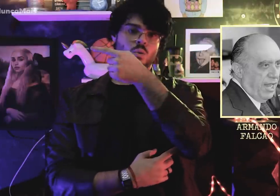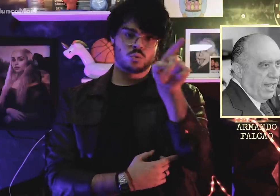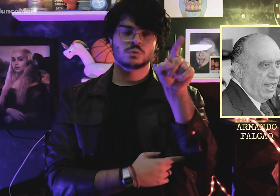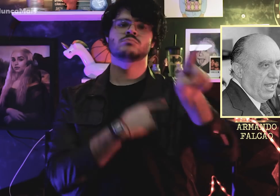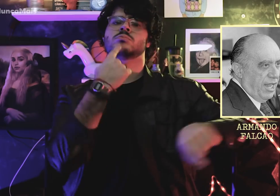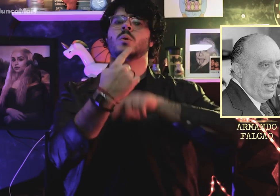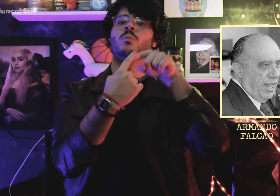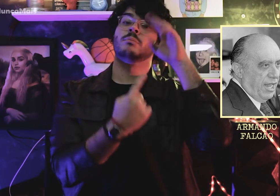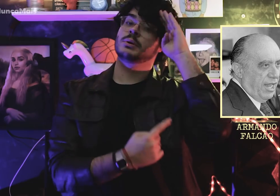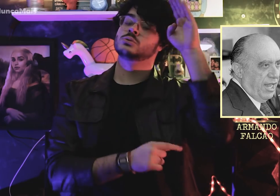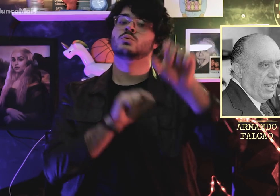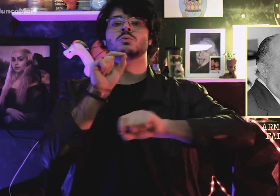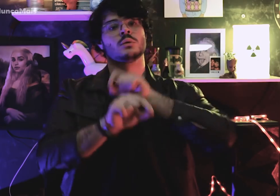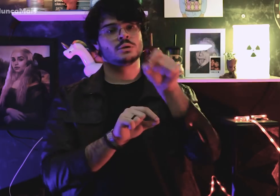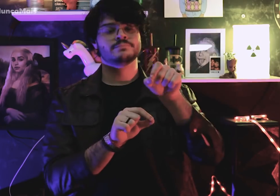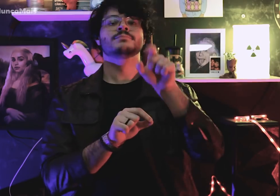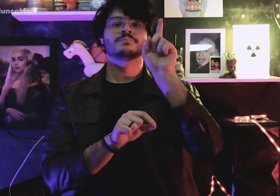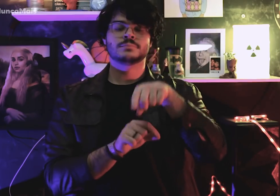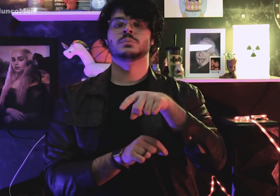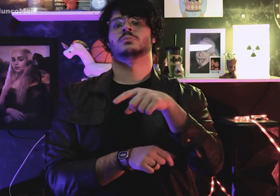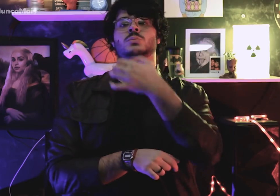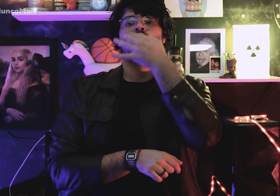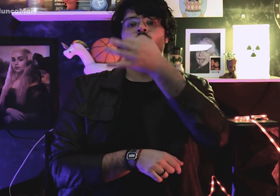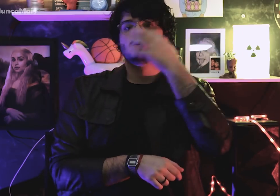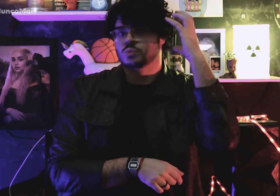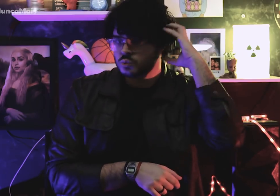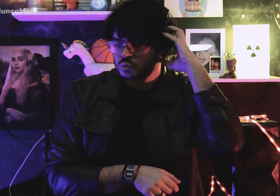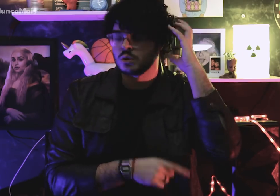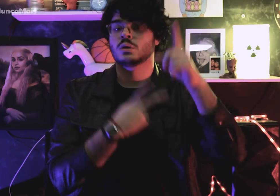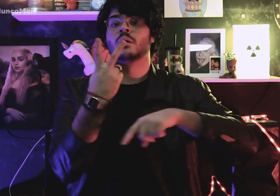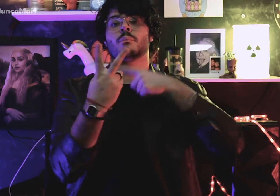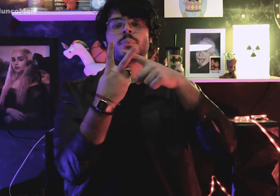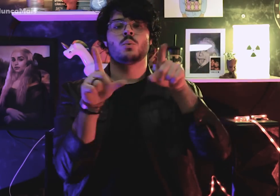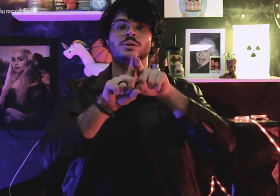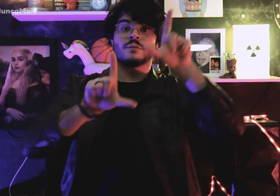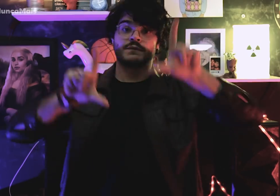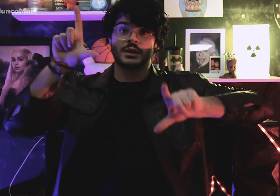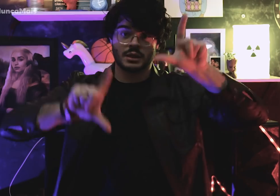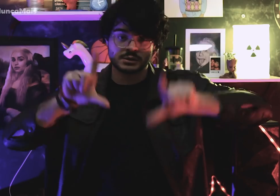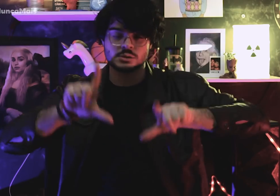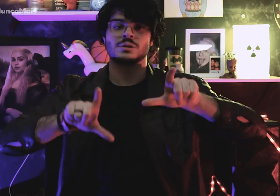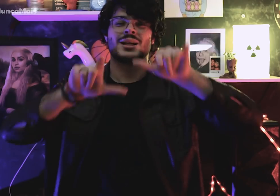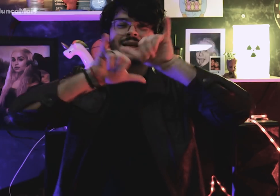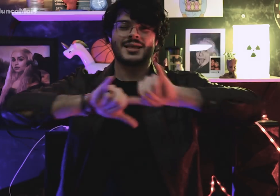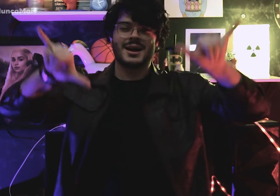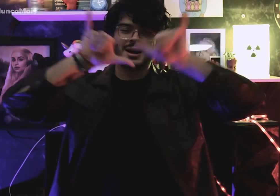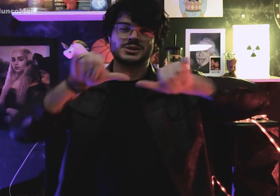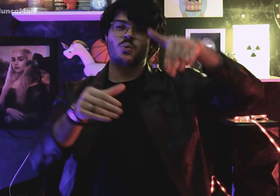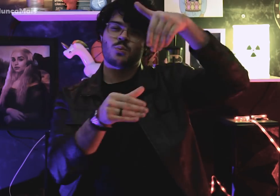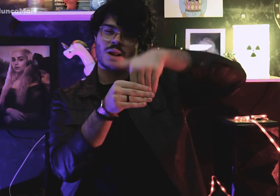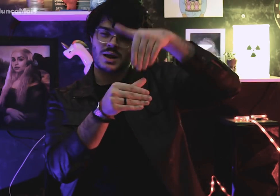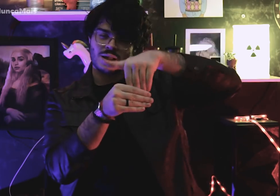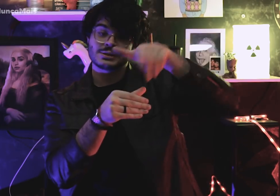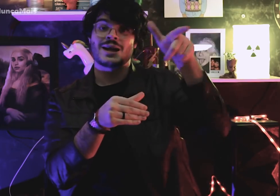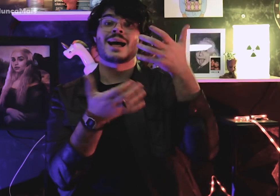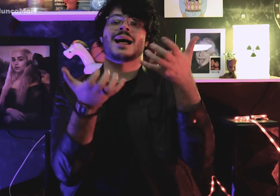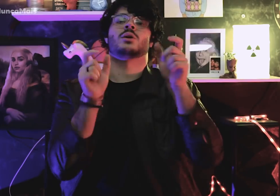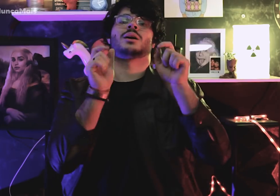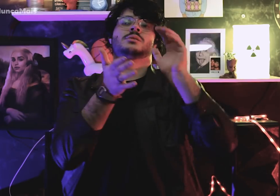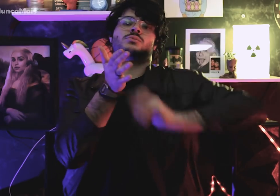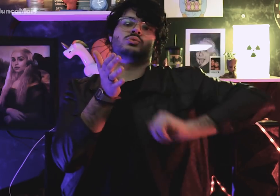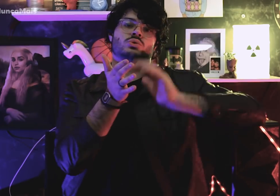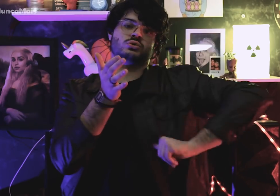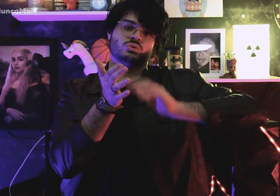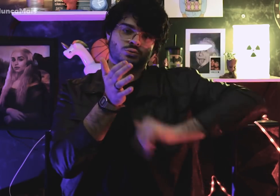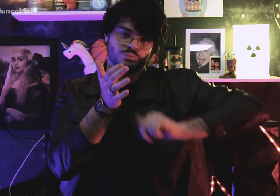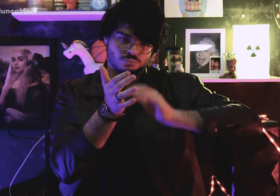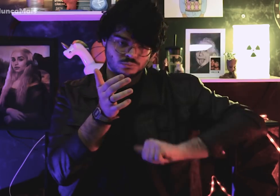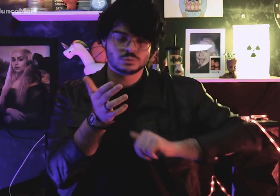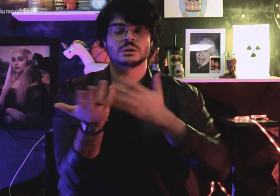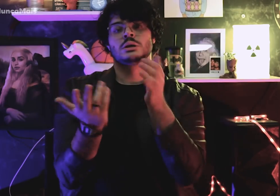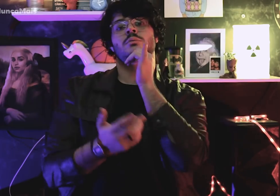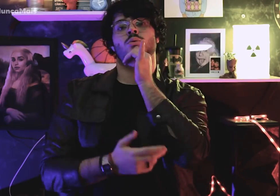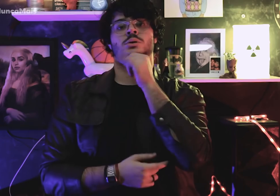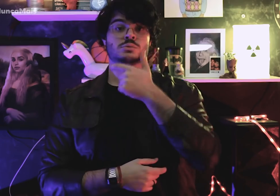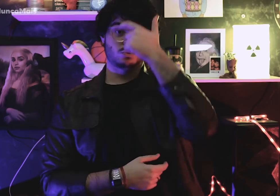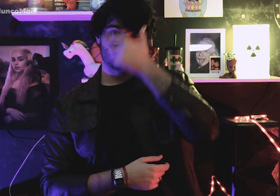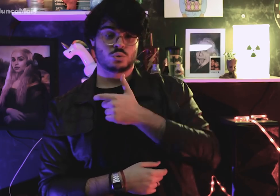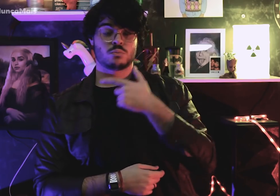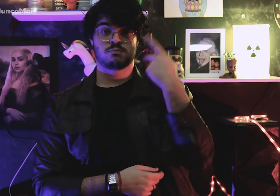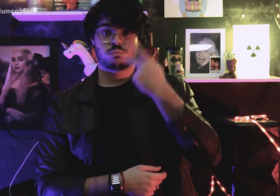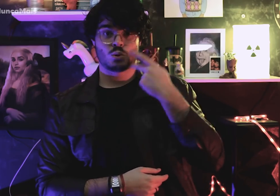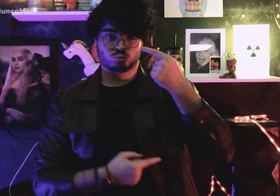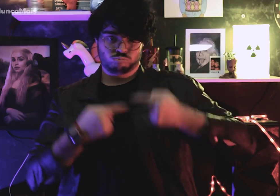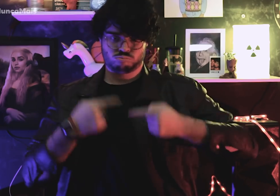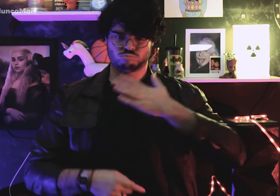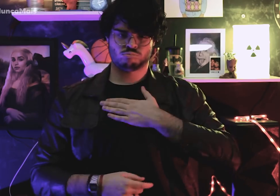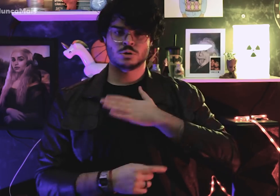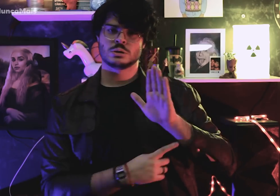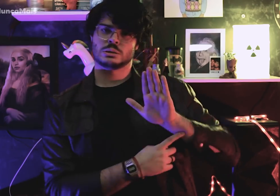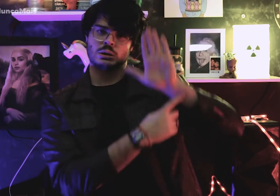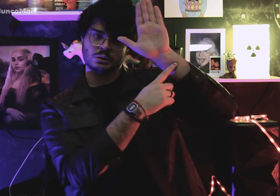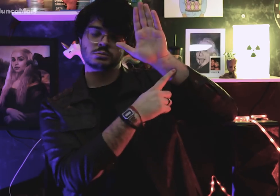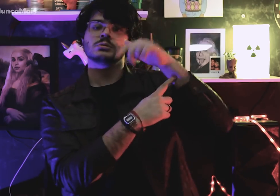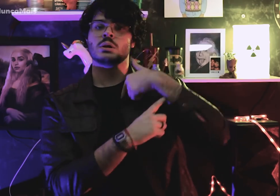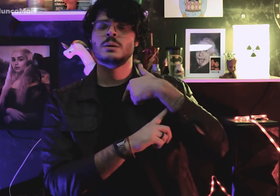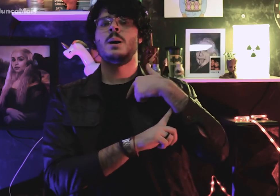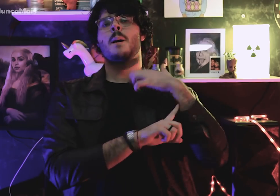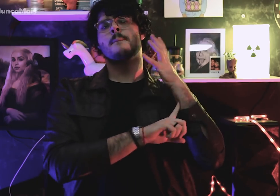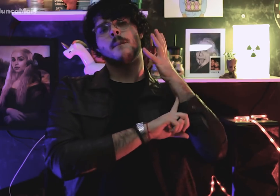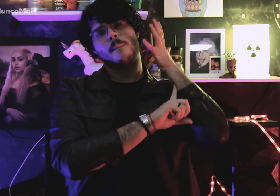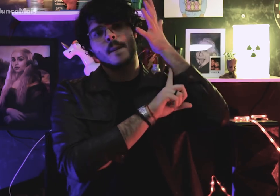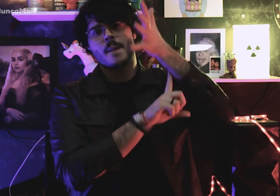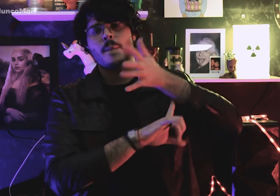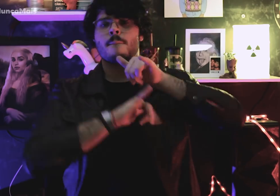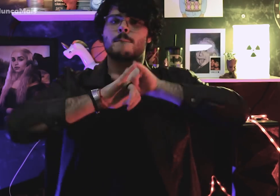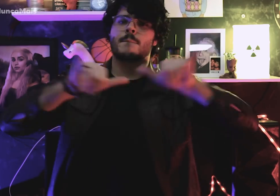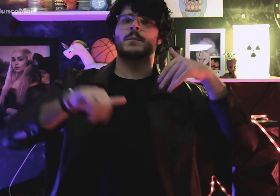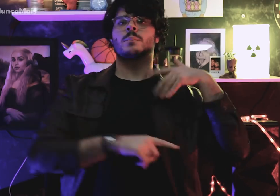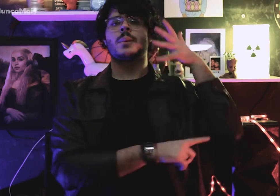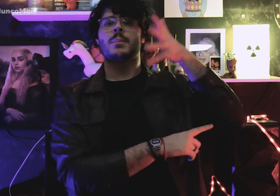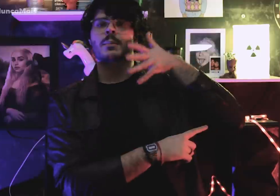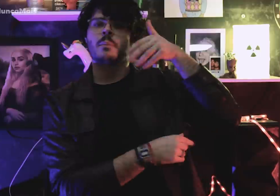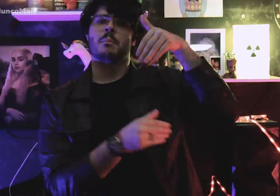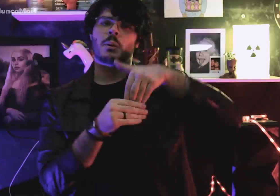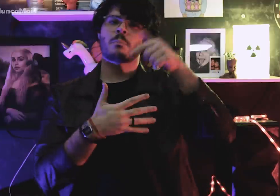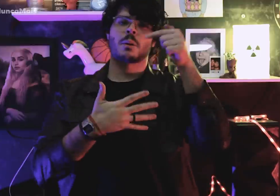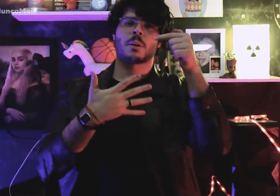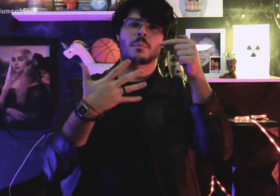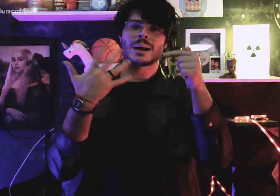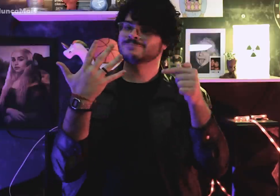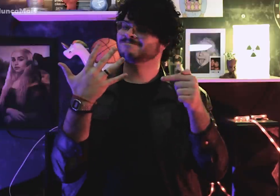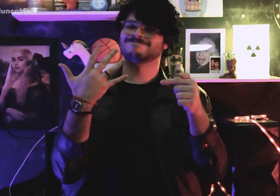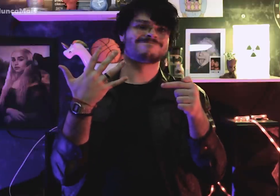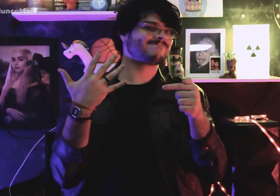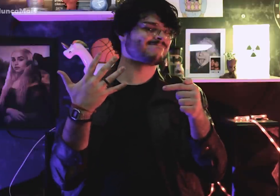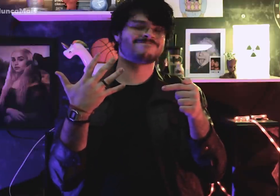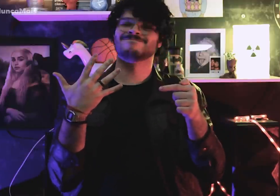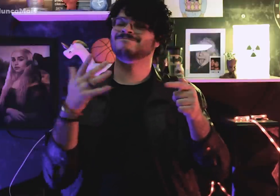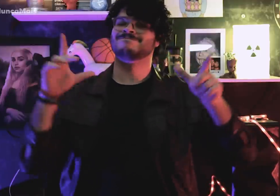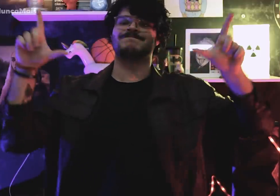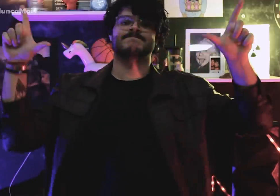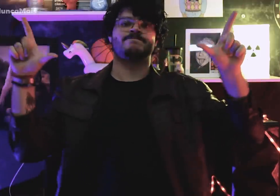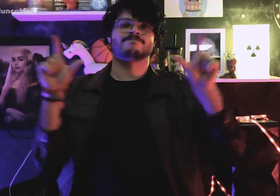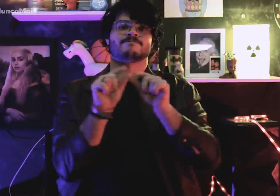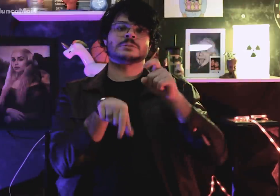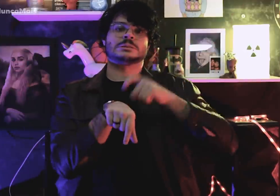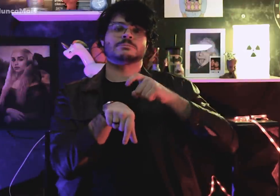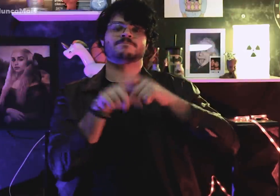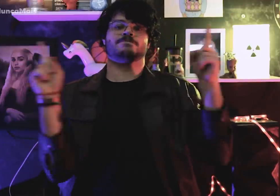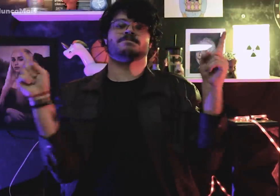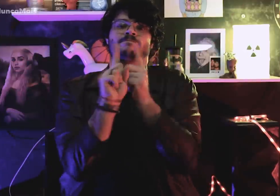O seu objetivo era censurar a propaganda eleitoral do rádio e da TV, reduzindo o tempo